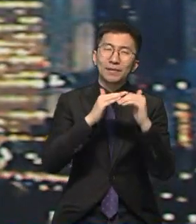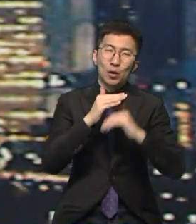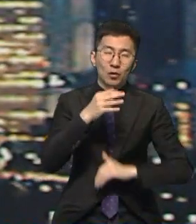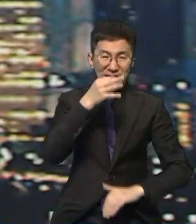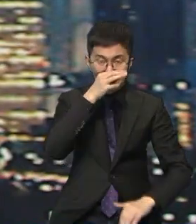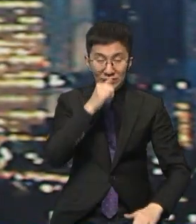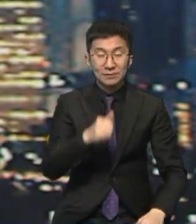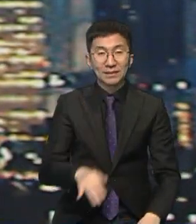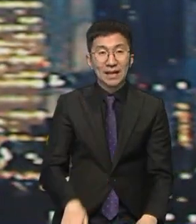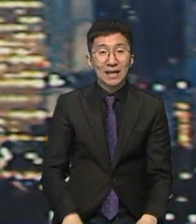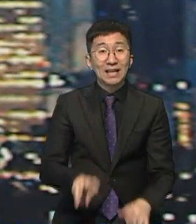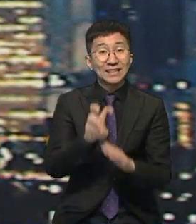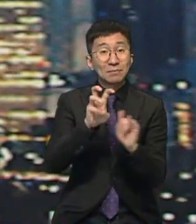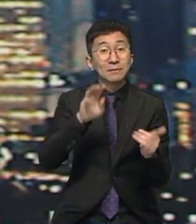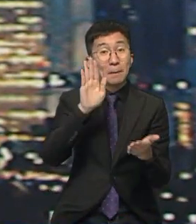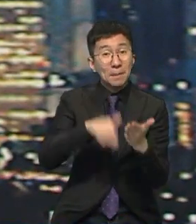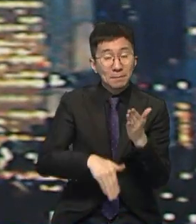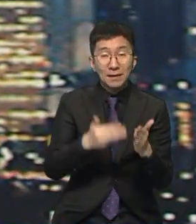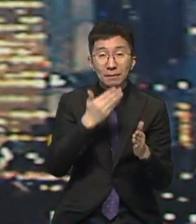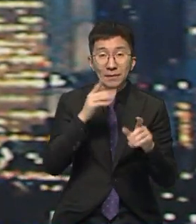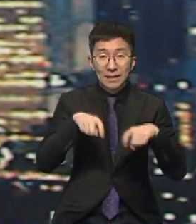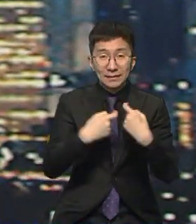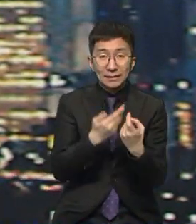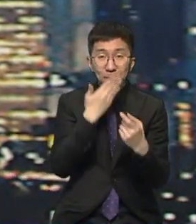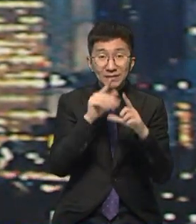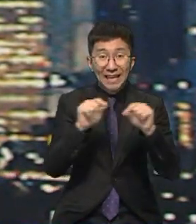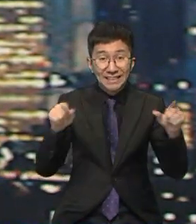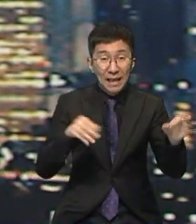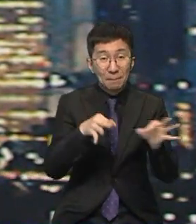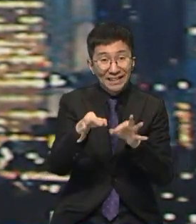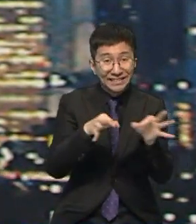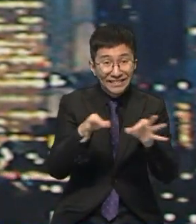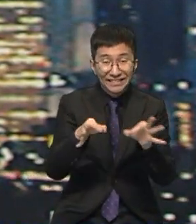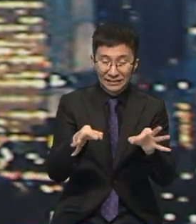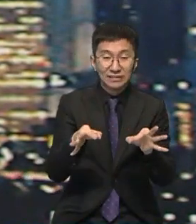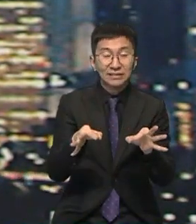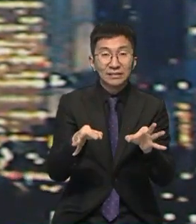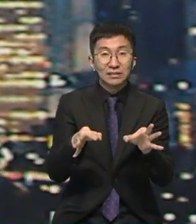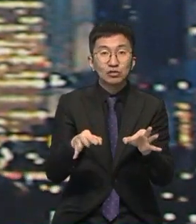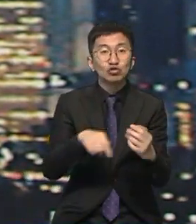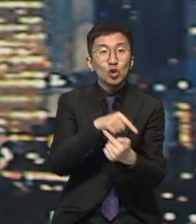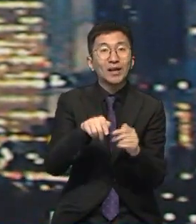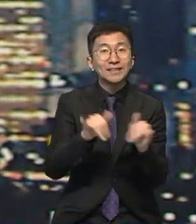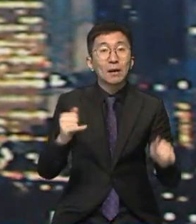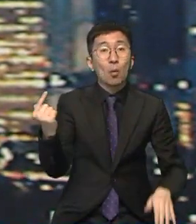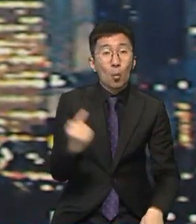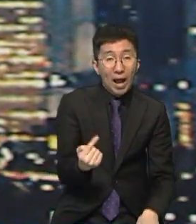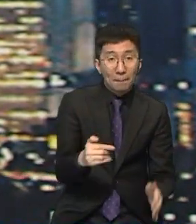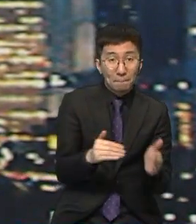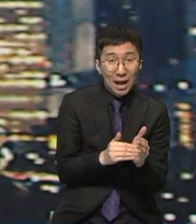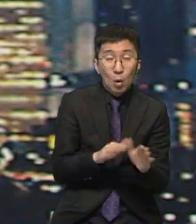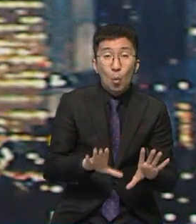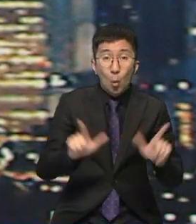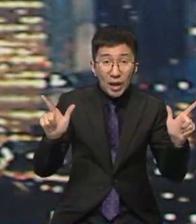30인 미만 식자재 마트를 운영하는 국민 패널이 올해 말 일몰로 사라지는 8시간 추가 근로제 어떻게 할 거냐고